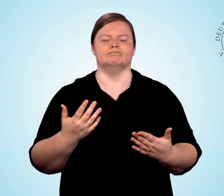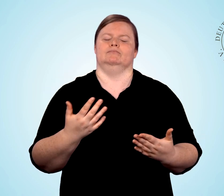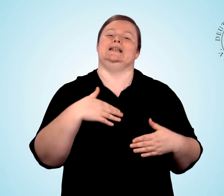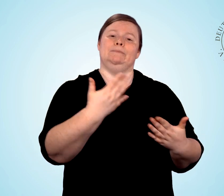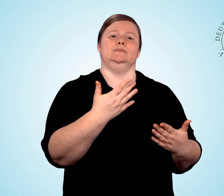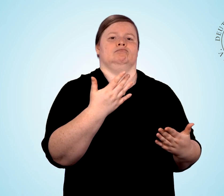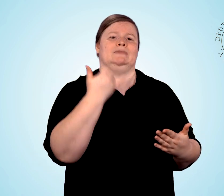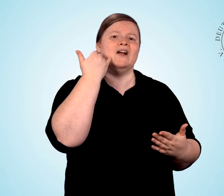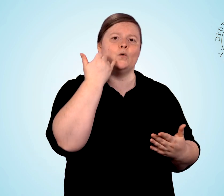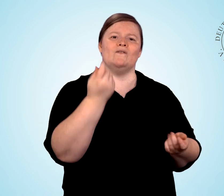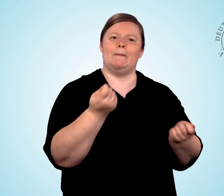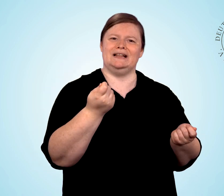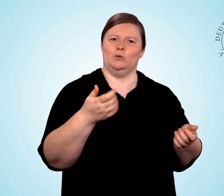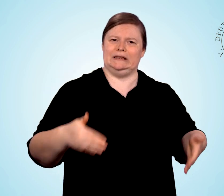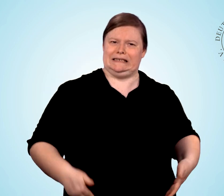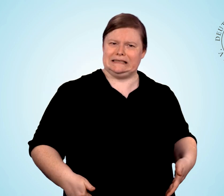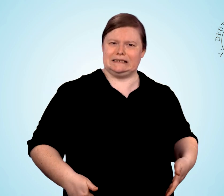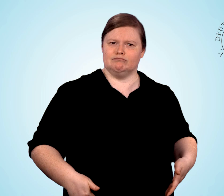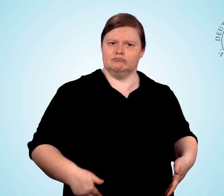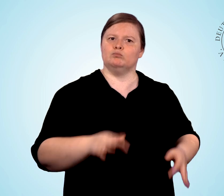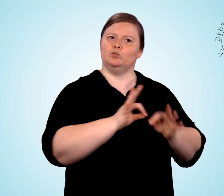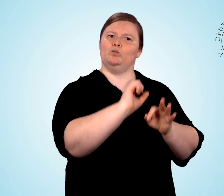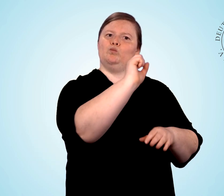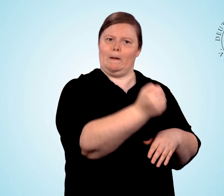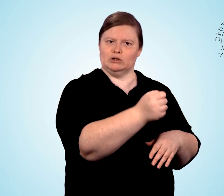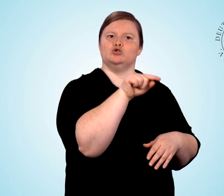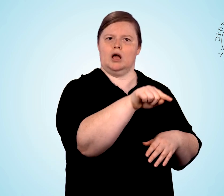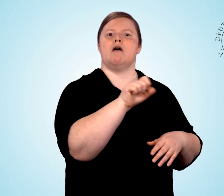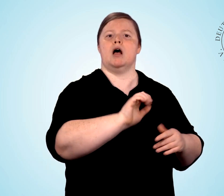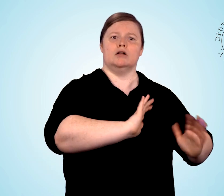Zum Telefonvermittlungsdienst mit Dolmetschern für Gebärdensprache